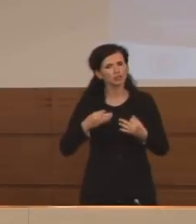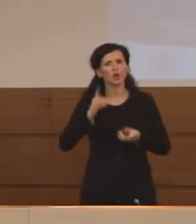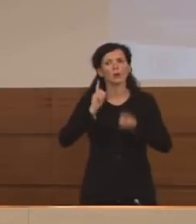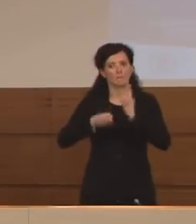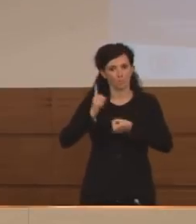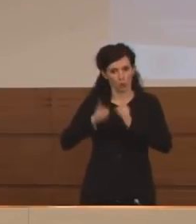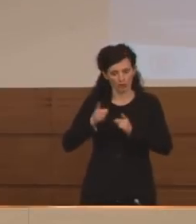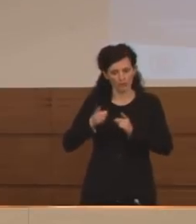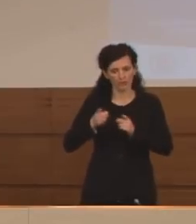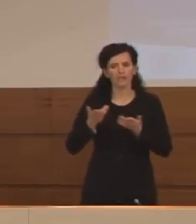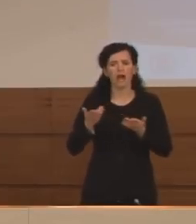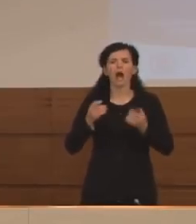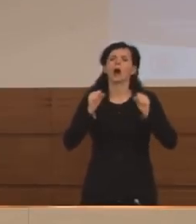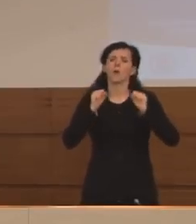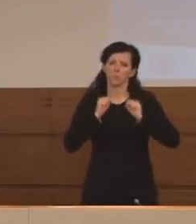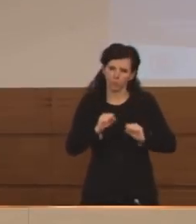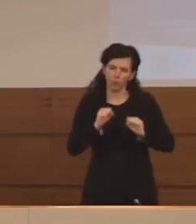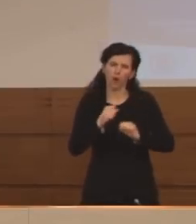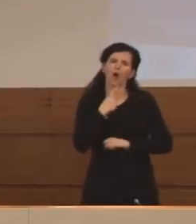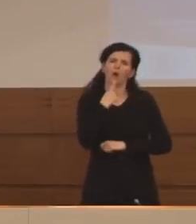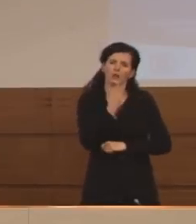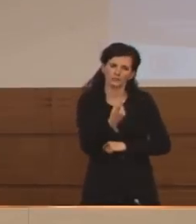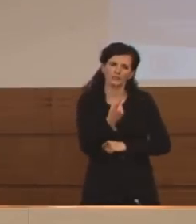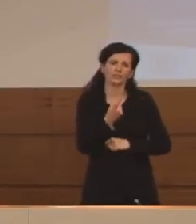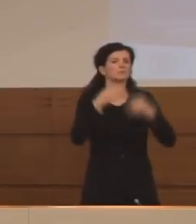potremo parlare di queste decisioni.